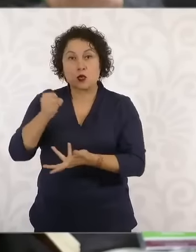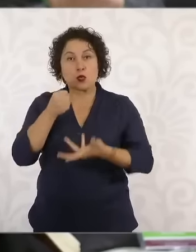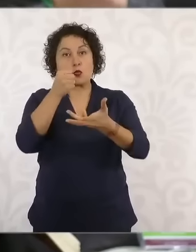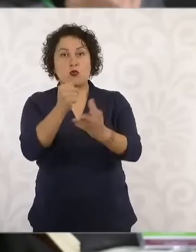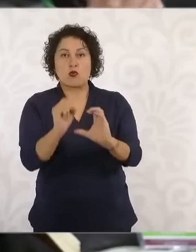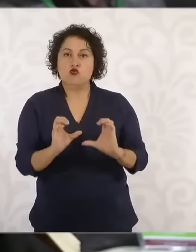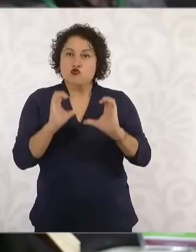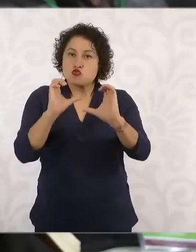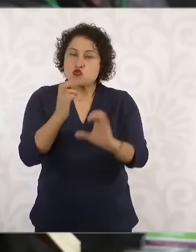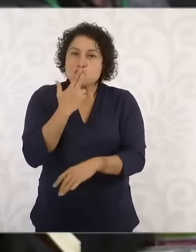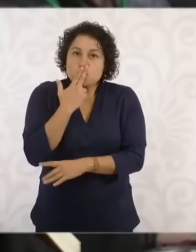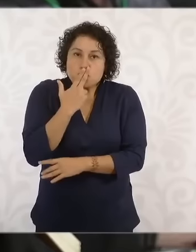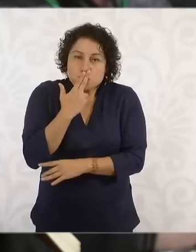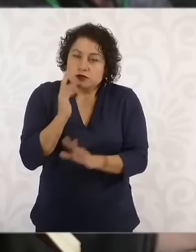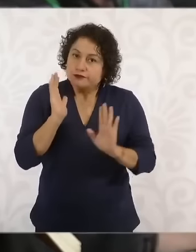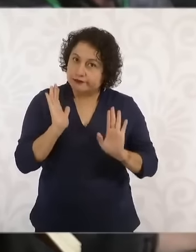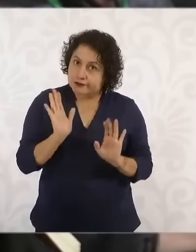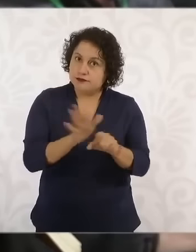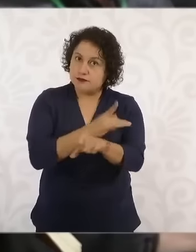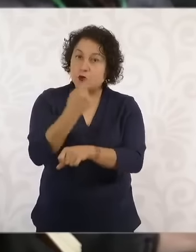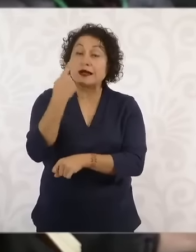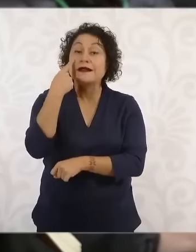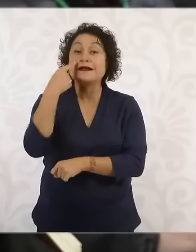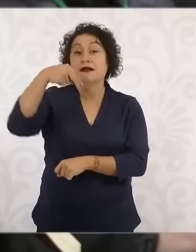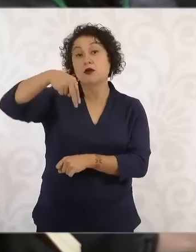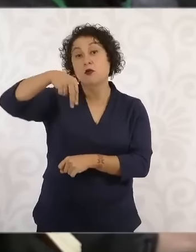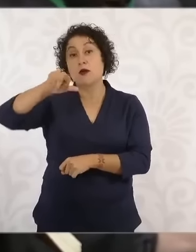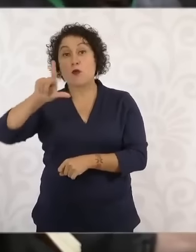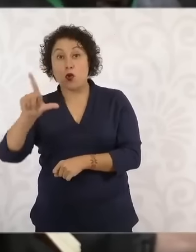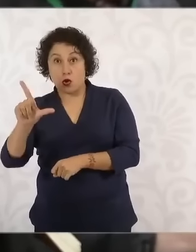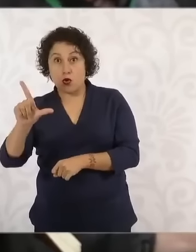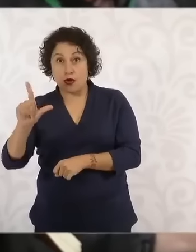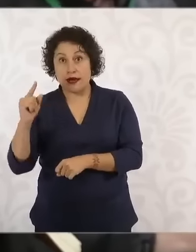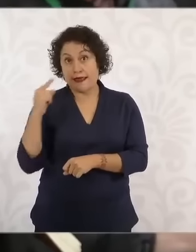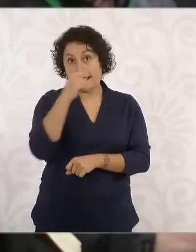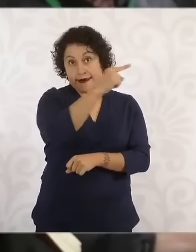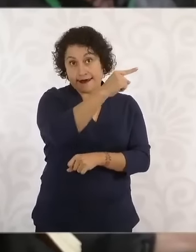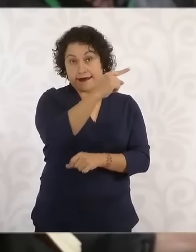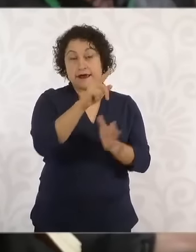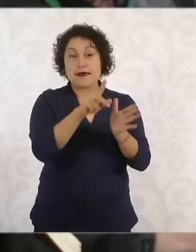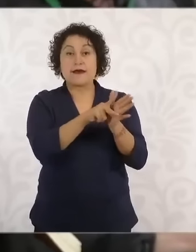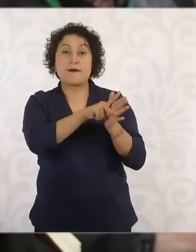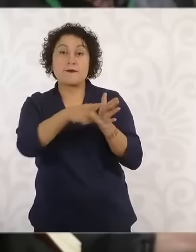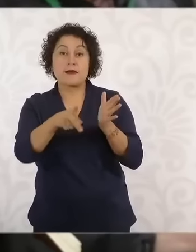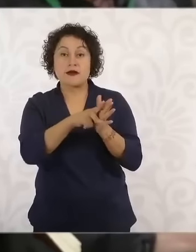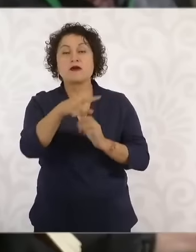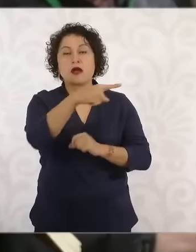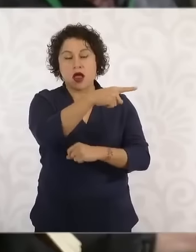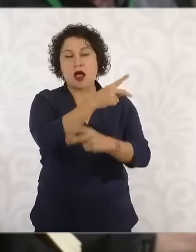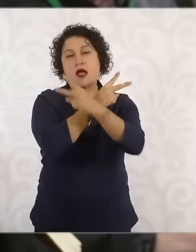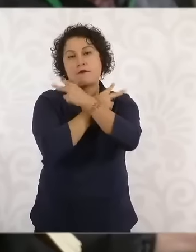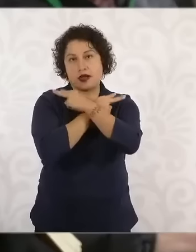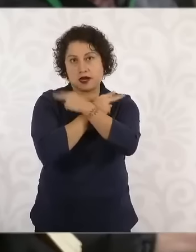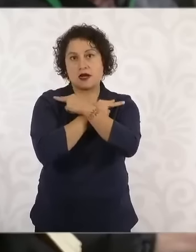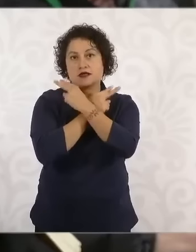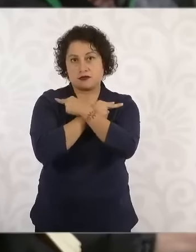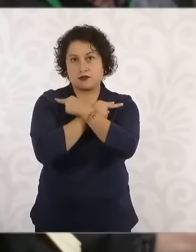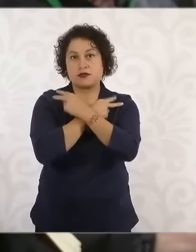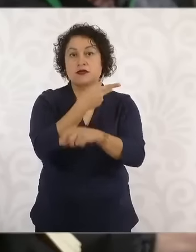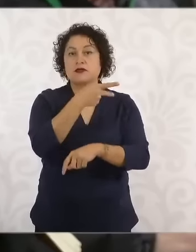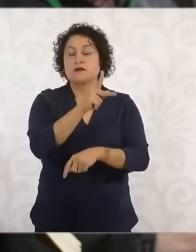el Diario Oficial del Estado está de vacaciones y regresan hasta el 7 de enero y no se ha anunciado